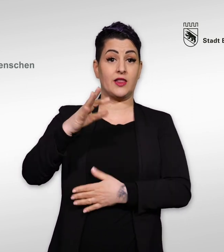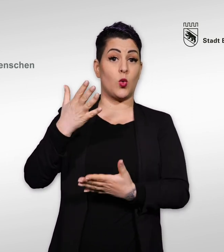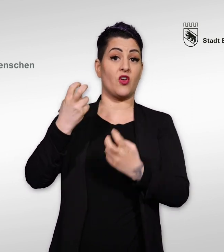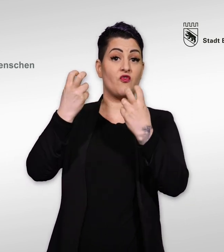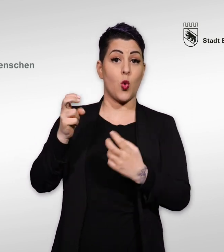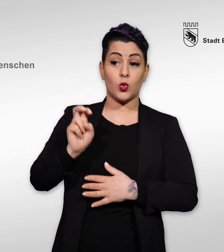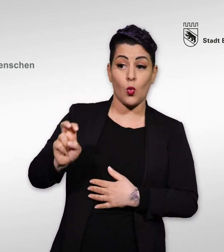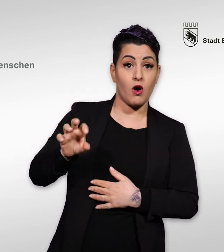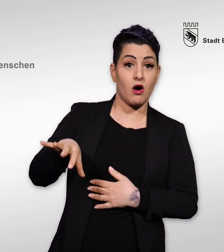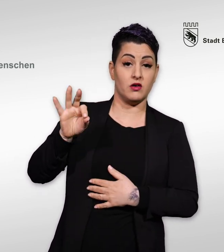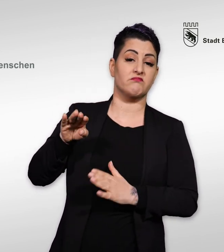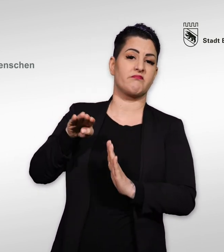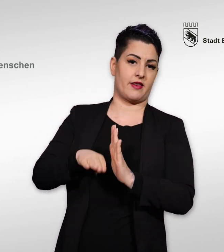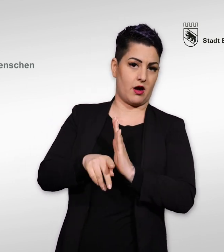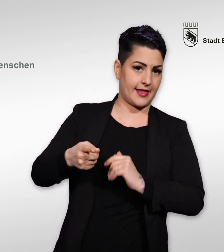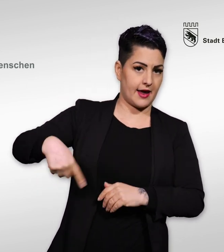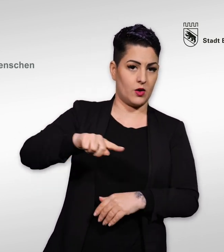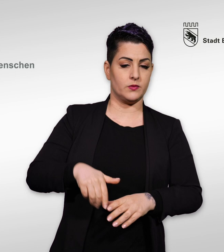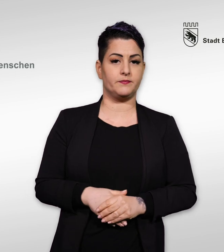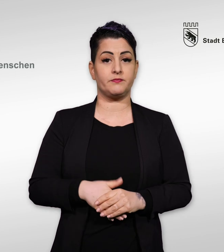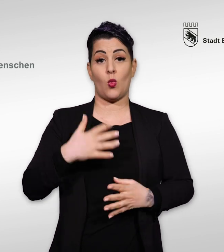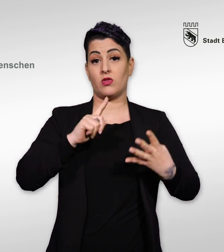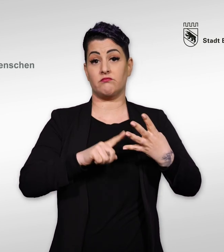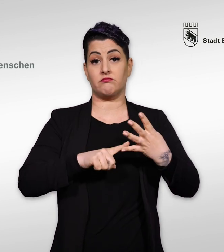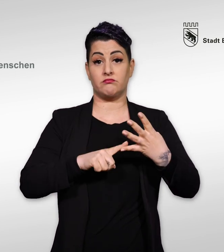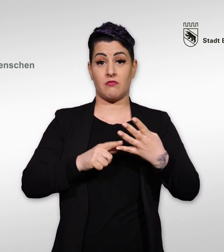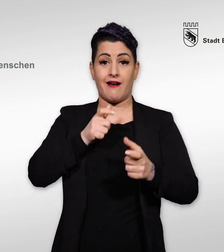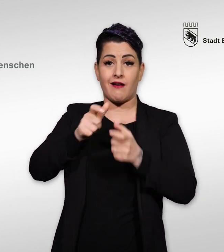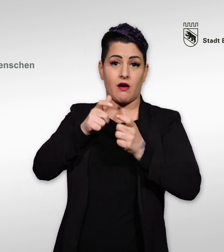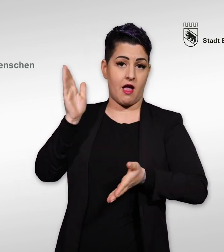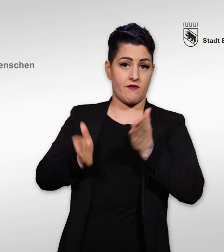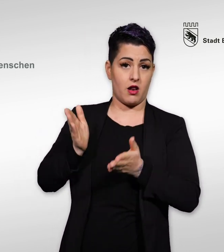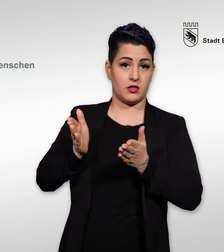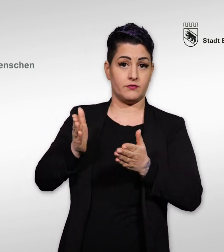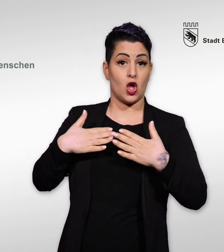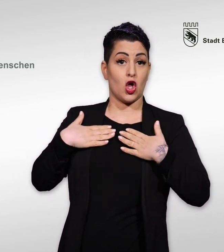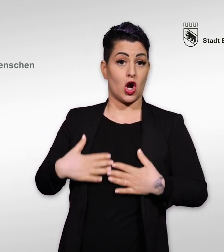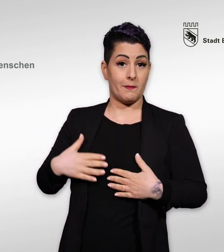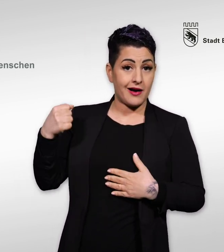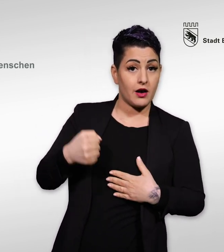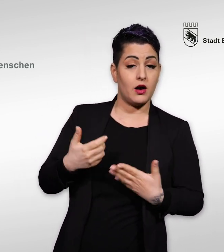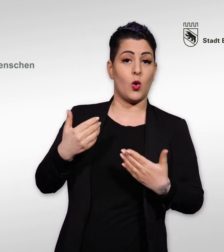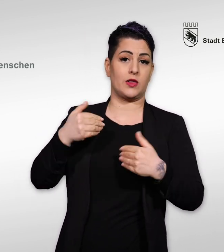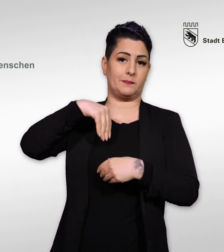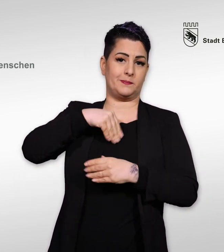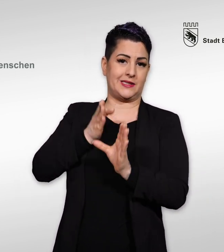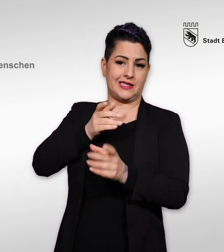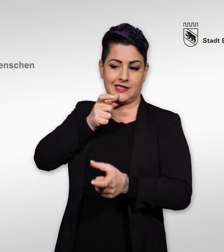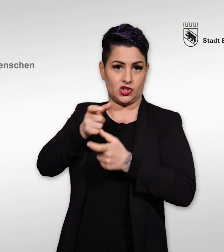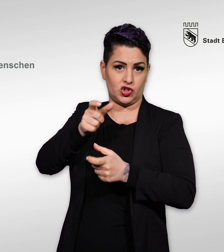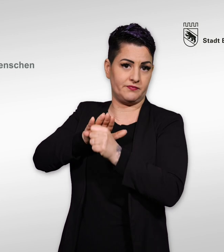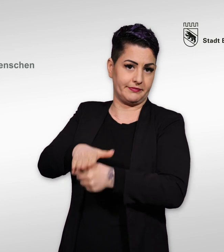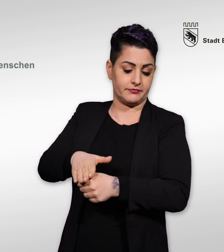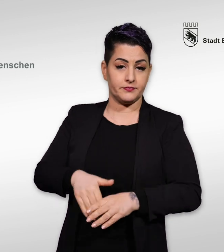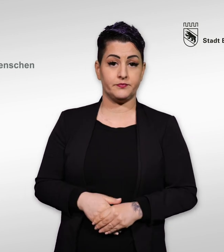oder Wohnungssuche oder psychische und körperliche Gewalt.